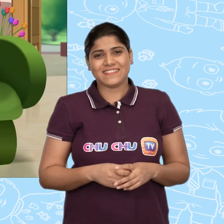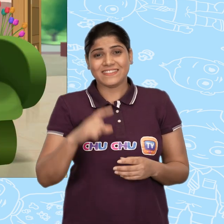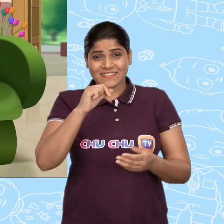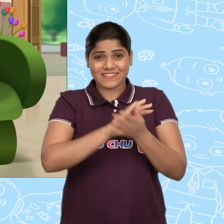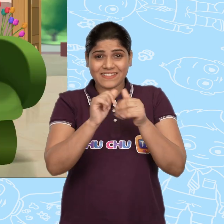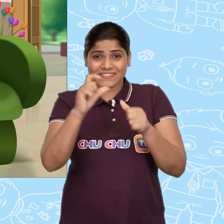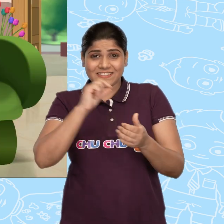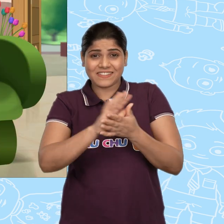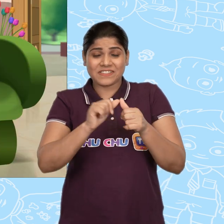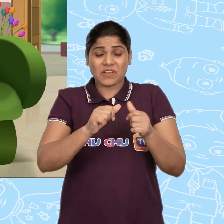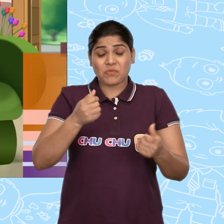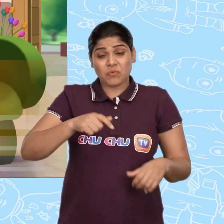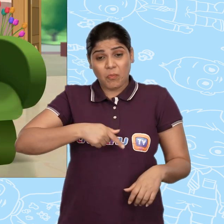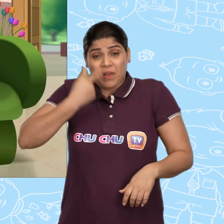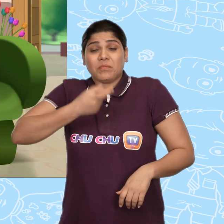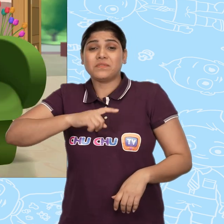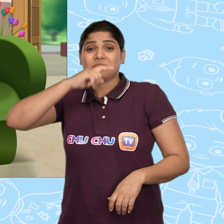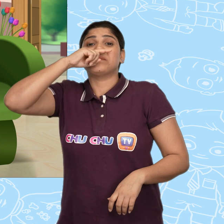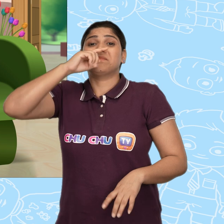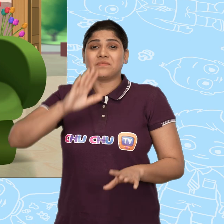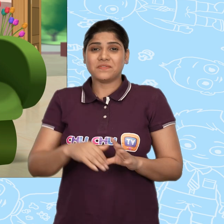ChaCha को अपने उपर गर्व महसूस हुआ।